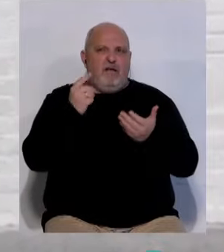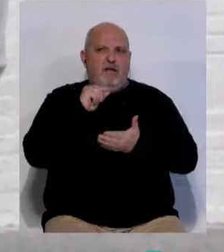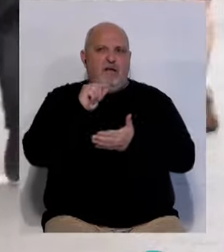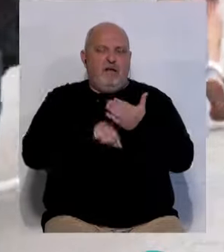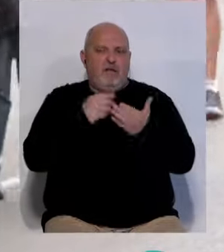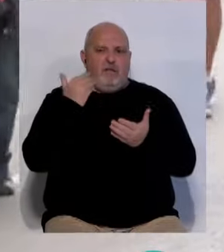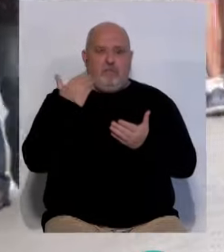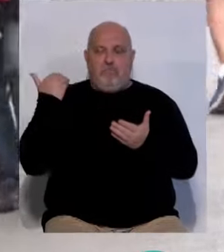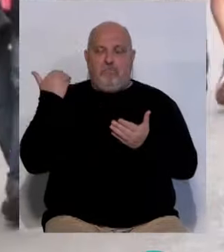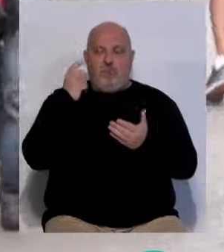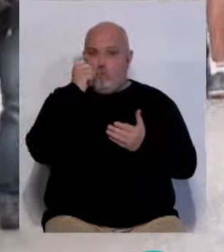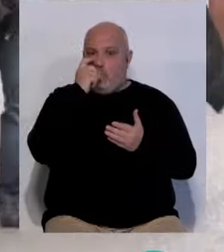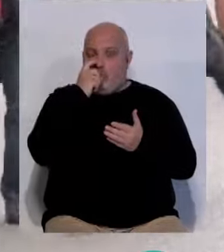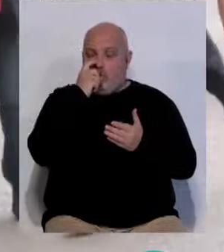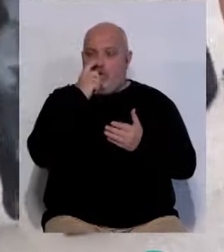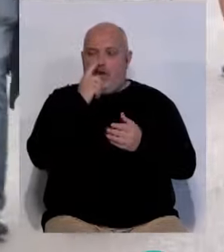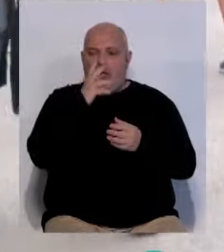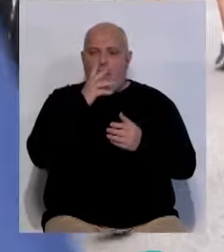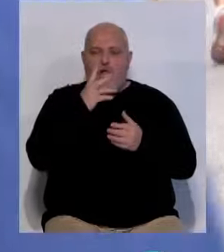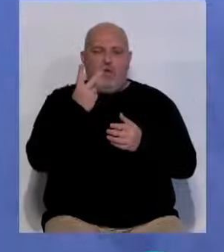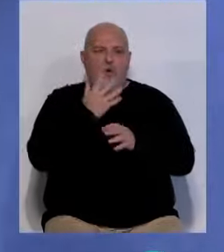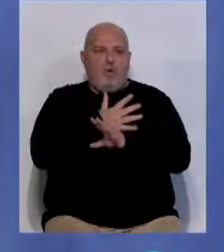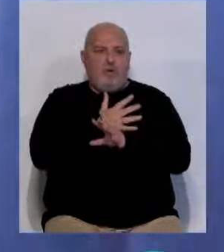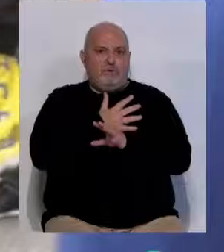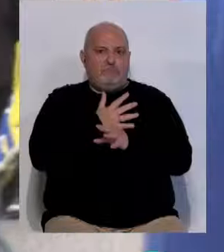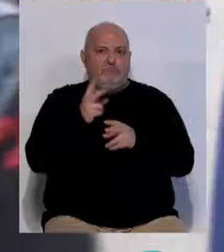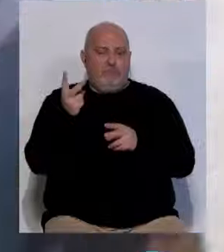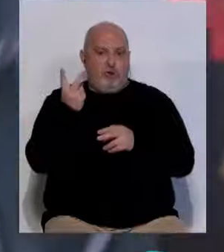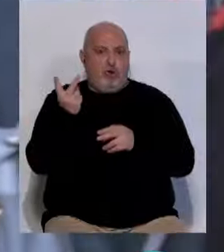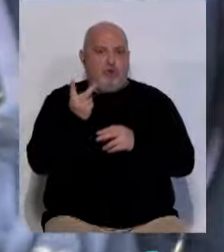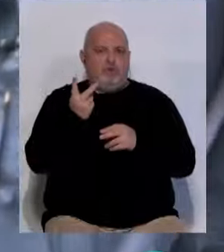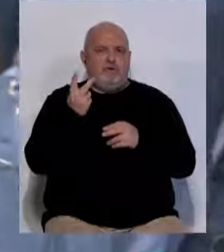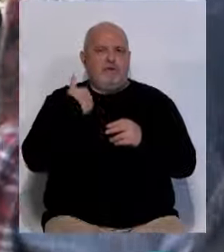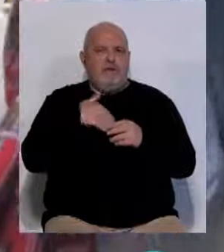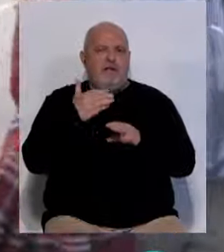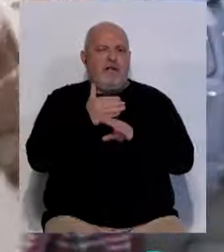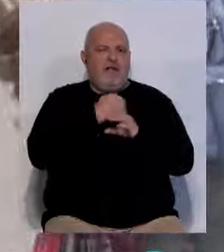hace prácticamente nada y menos a dos jugadores que que con el anterior técnico no contaban apenas